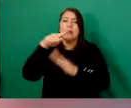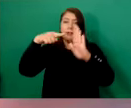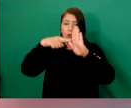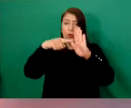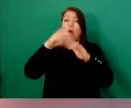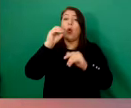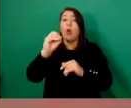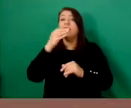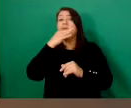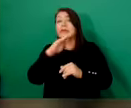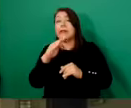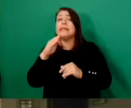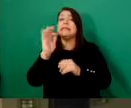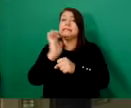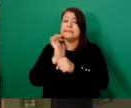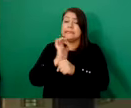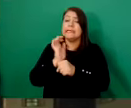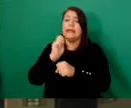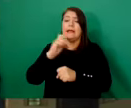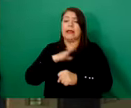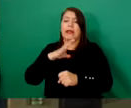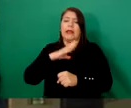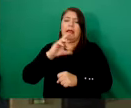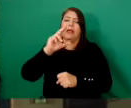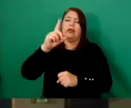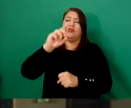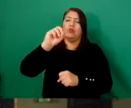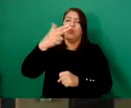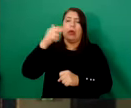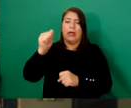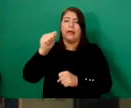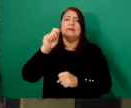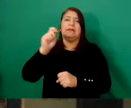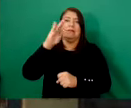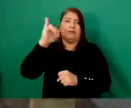o el Festival de Cine Juvenil Ajyal del Doha Film Institute?